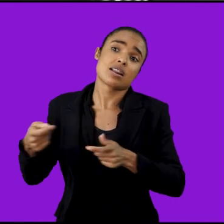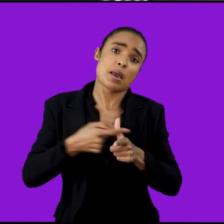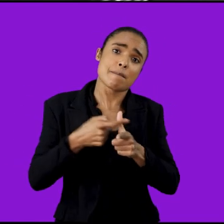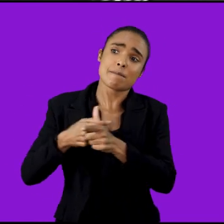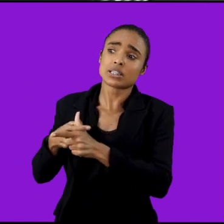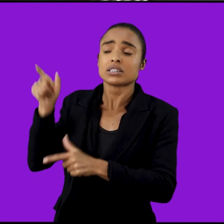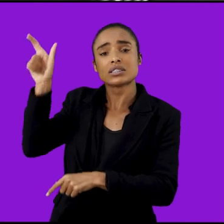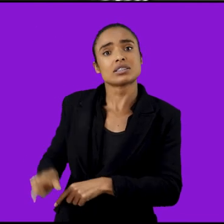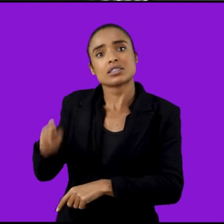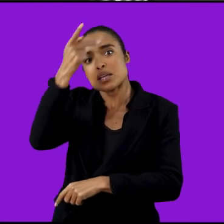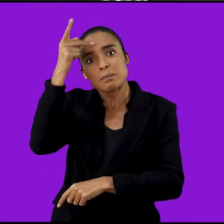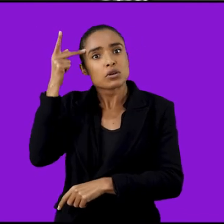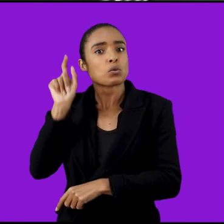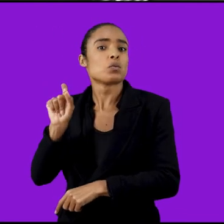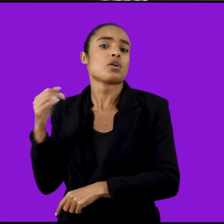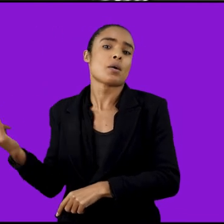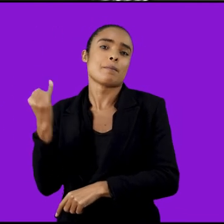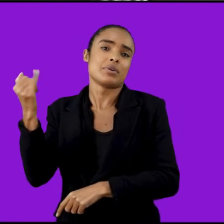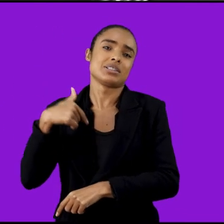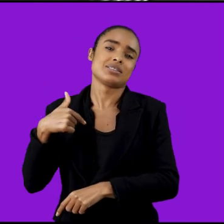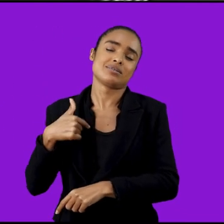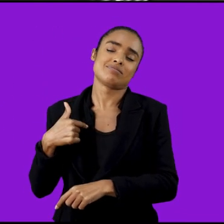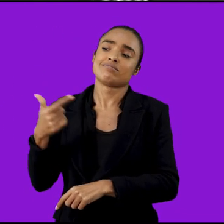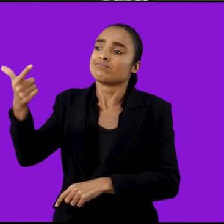muitas pessoas. E deixando. Muito importante também, de eu me abrir e deixar outras pessoas